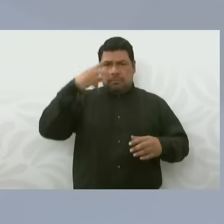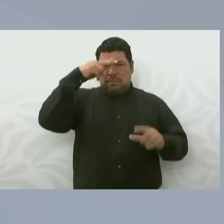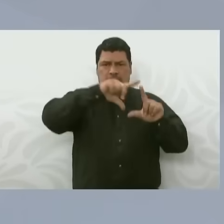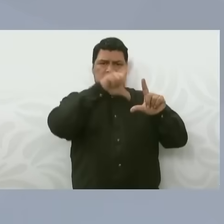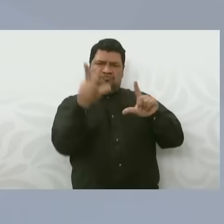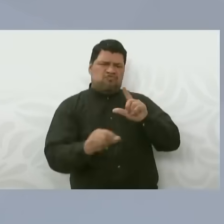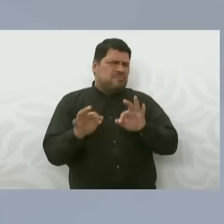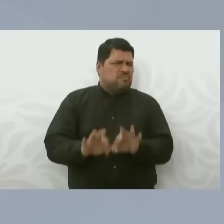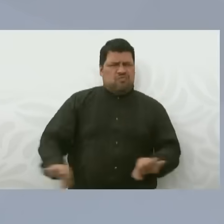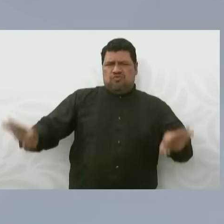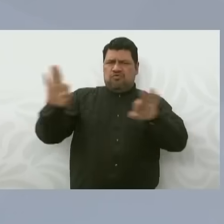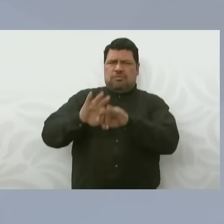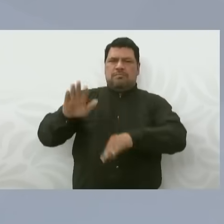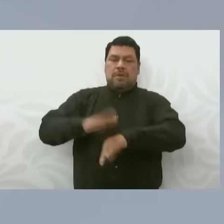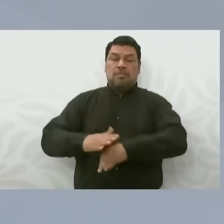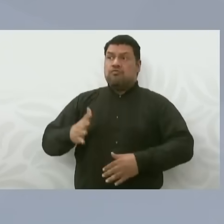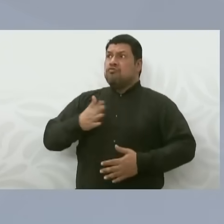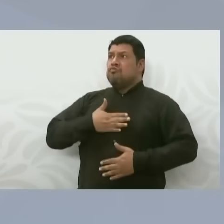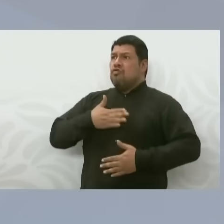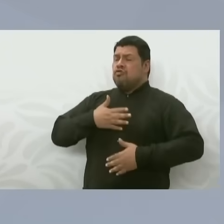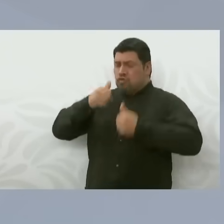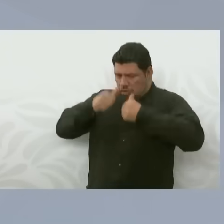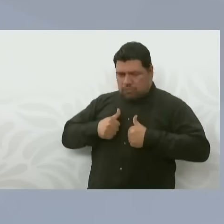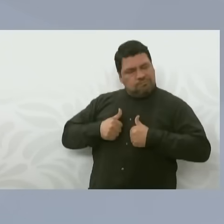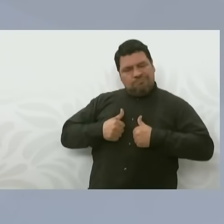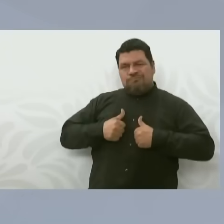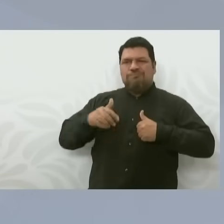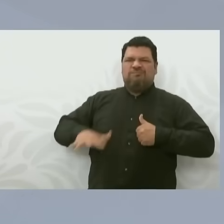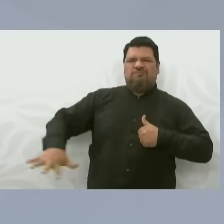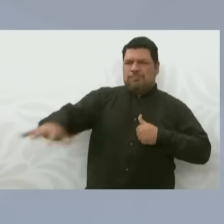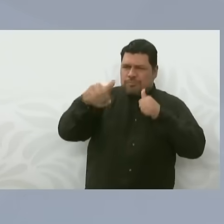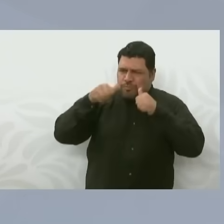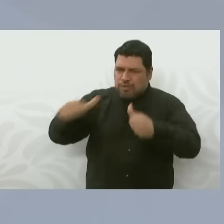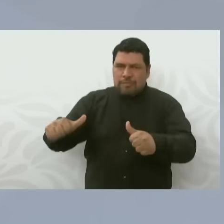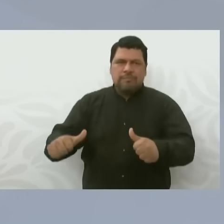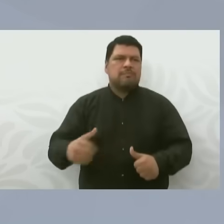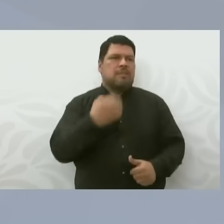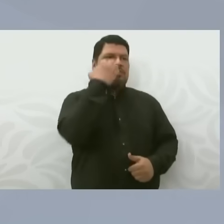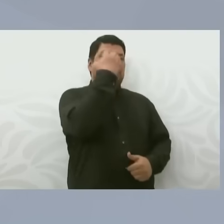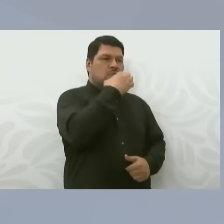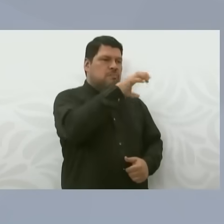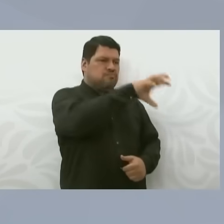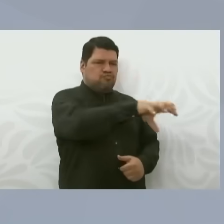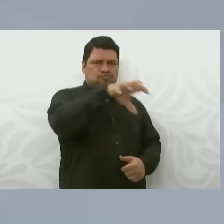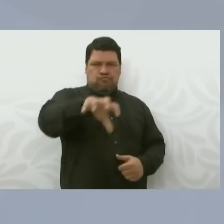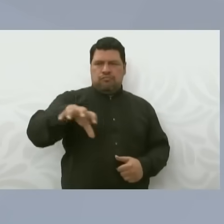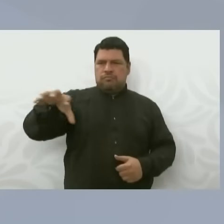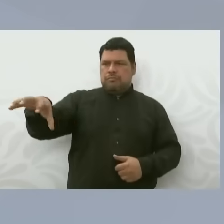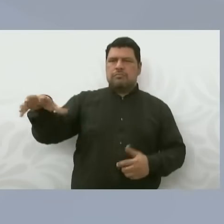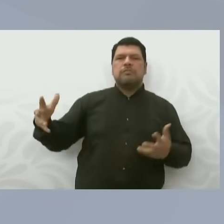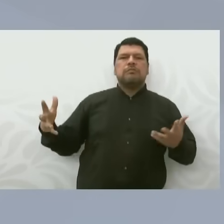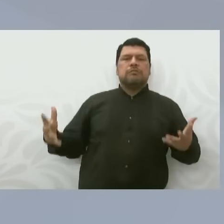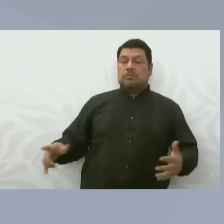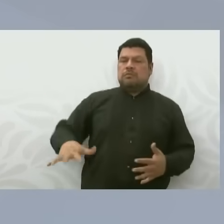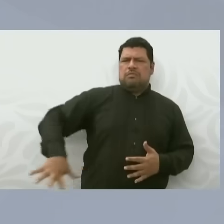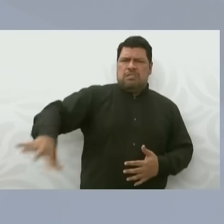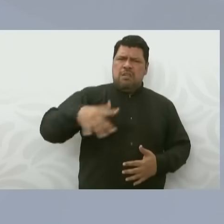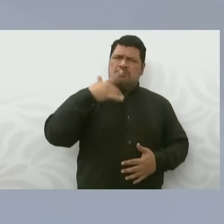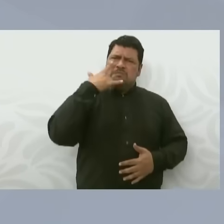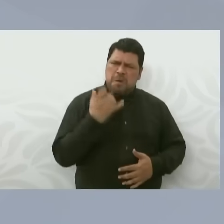individuales sus respectivos planteles esperan de ustedes perseverancia y excelencia en sus estudios